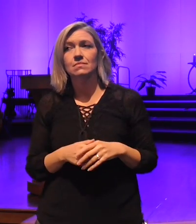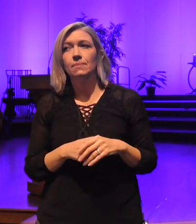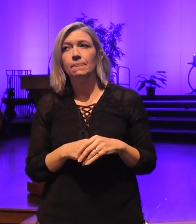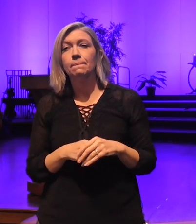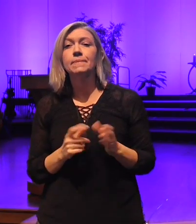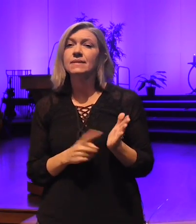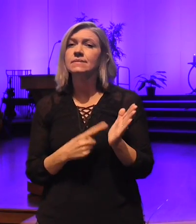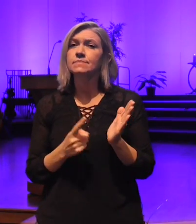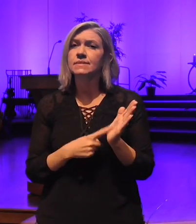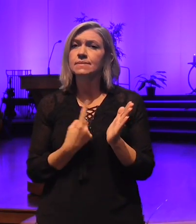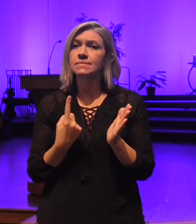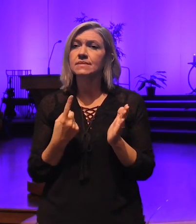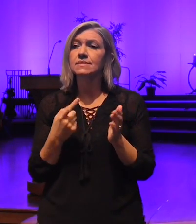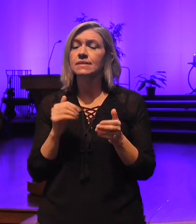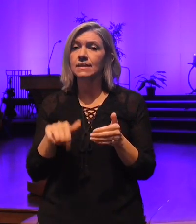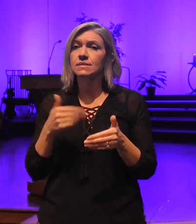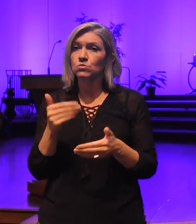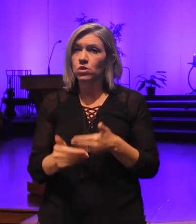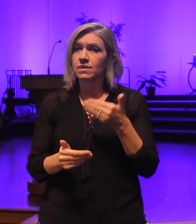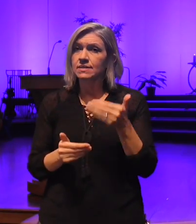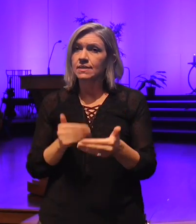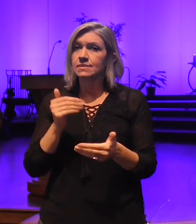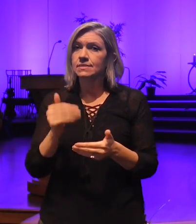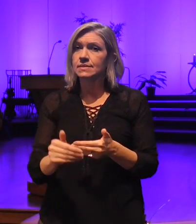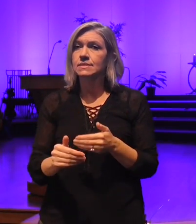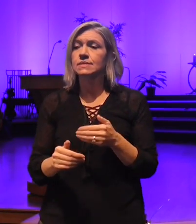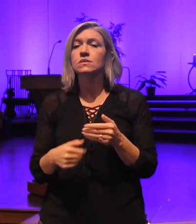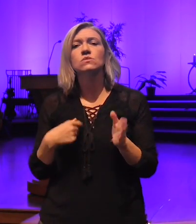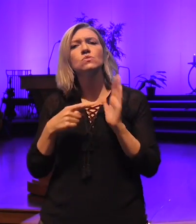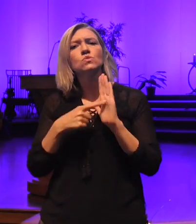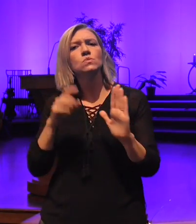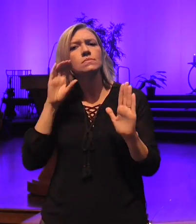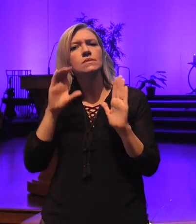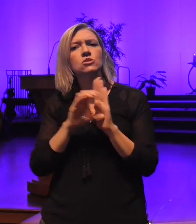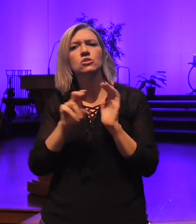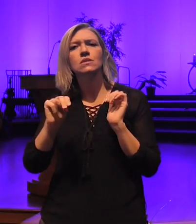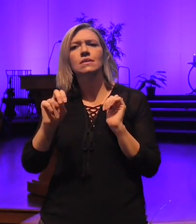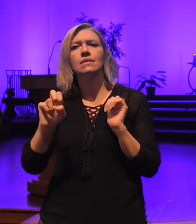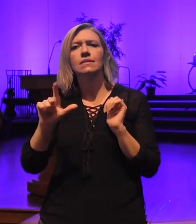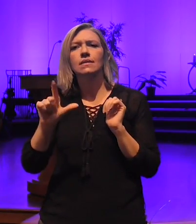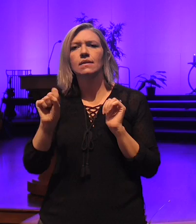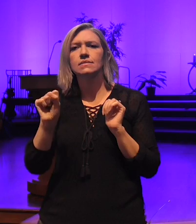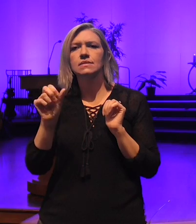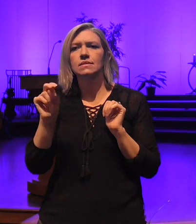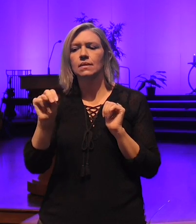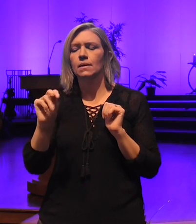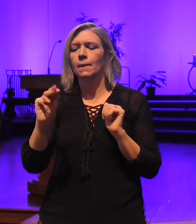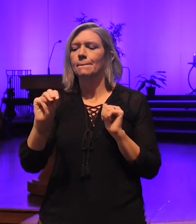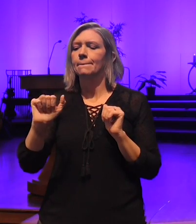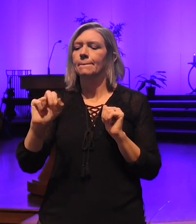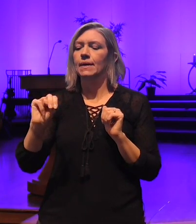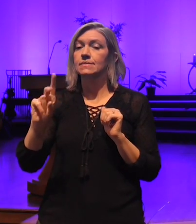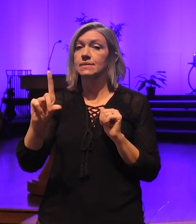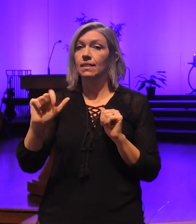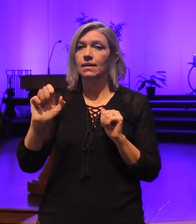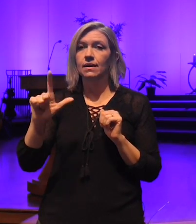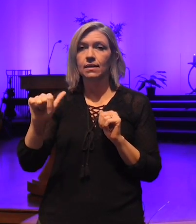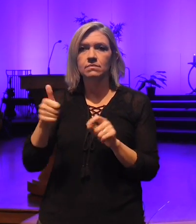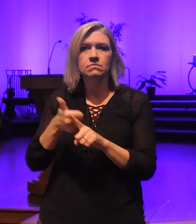un un proceso progresista mostramos una foto de Nelson Mandela, un hombre tan asombroso cuando fue